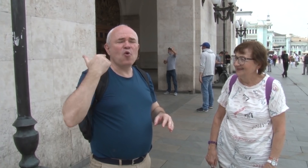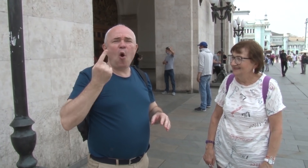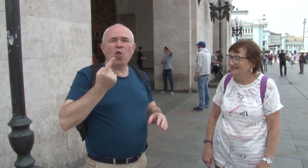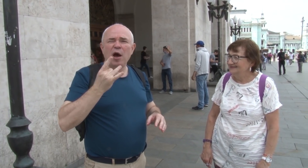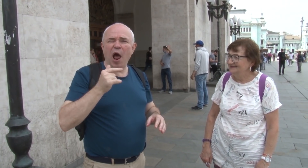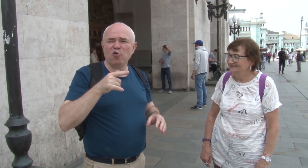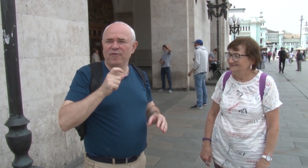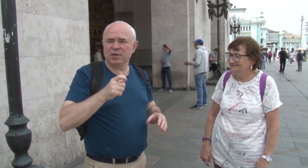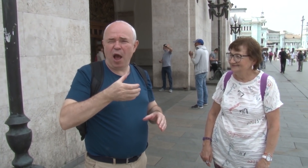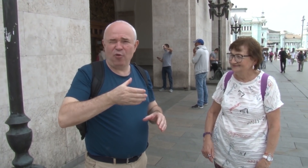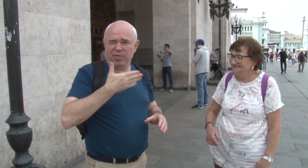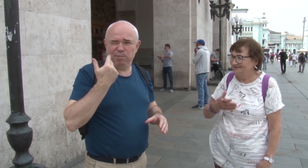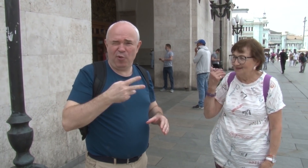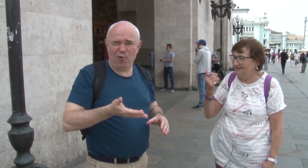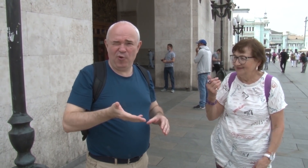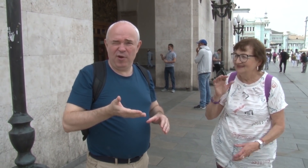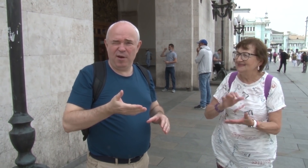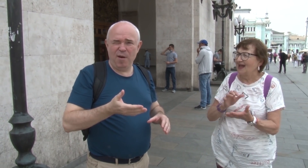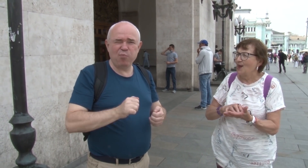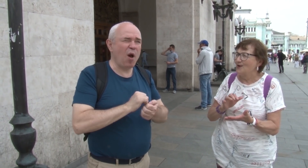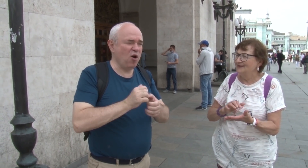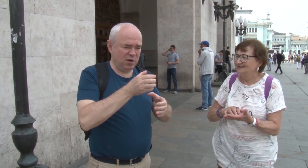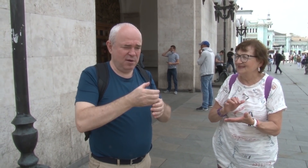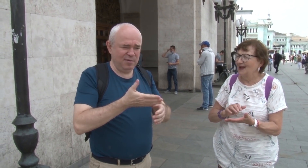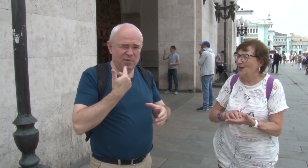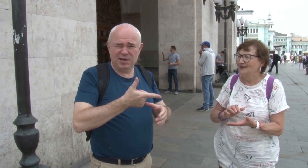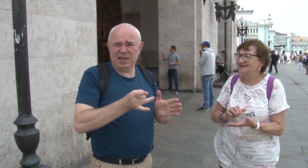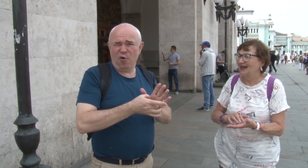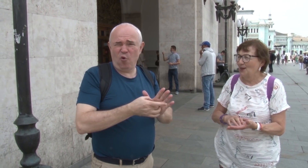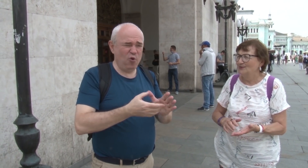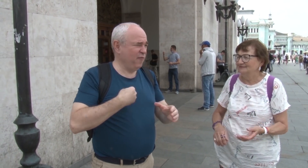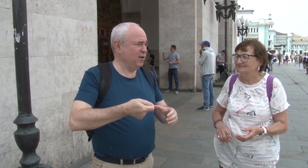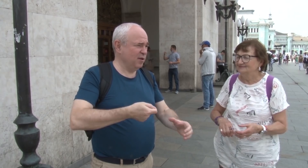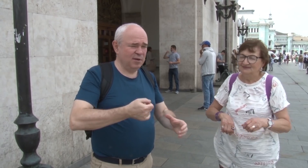Раньше одноразовых стаканов не было, бумажных… Только стеклянные были.